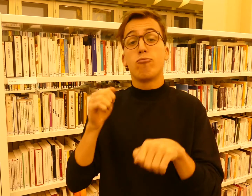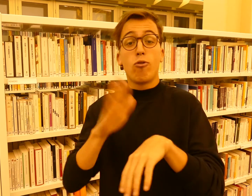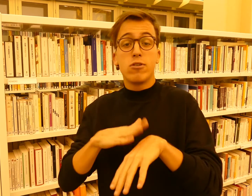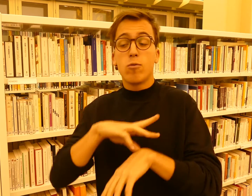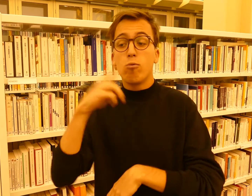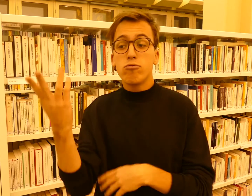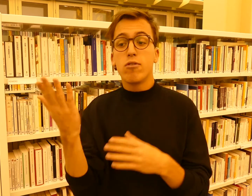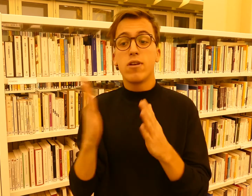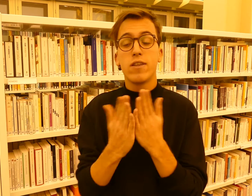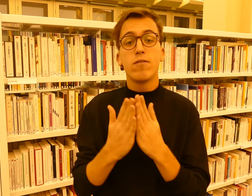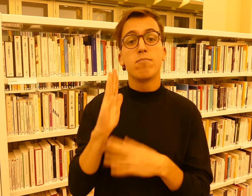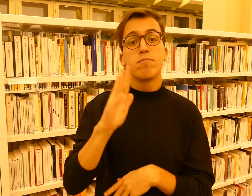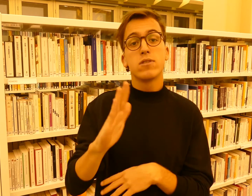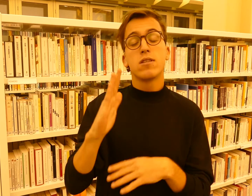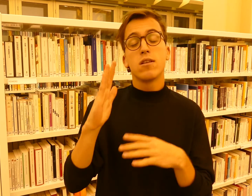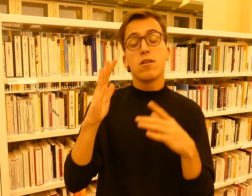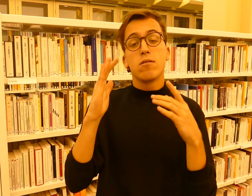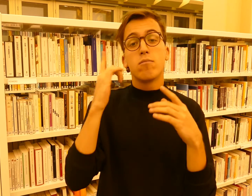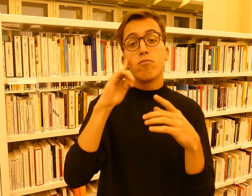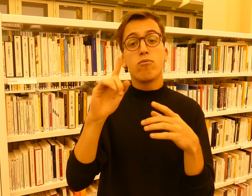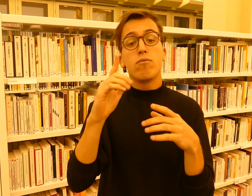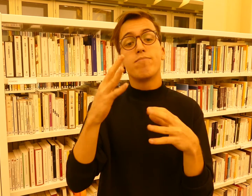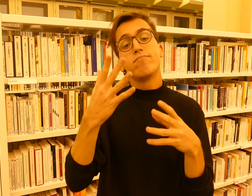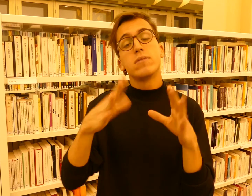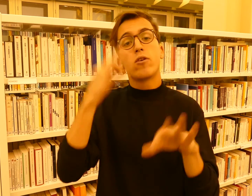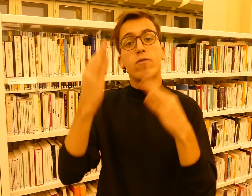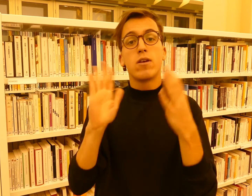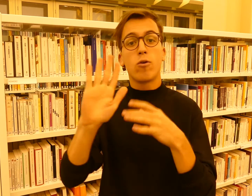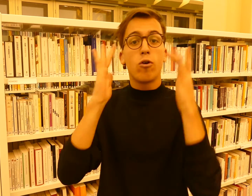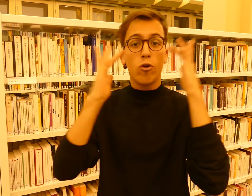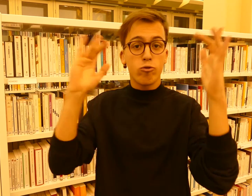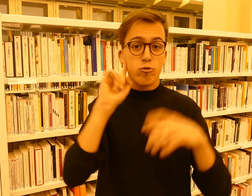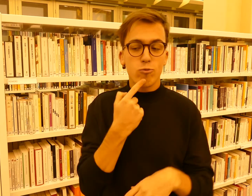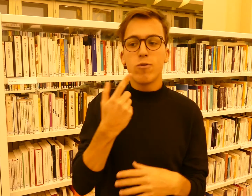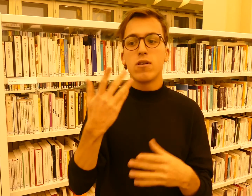Et sinon, je vous conseille également un livre pour découvrir la culture sourde,